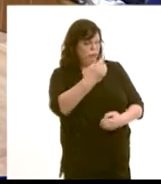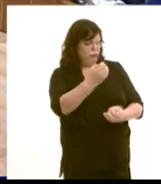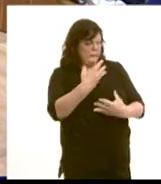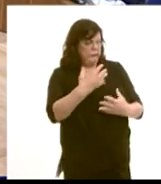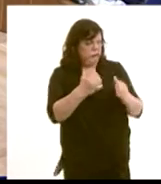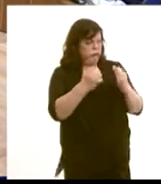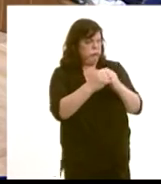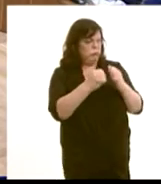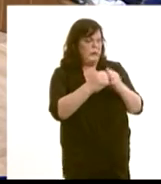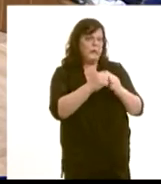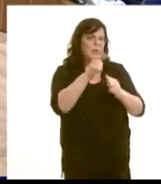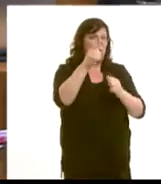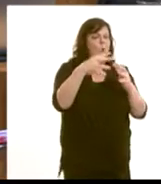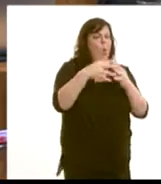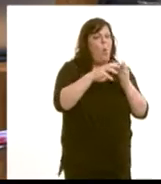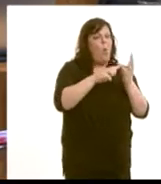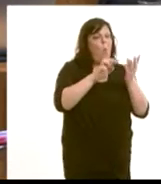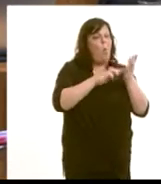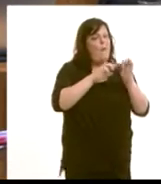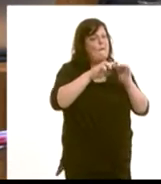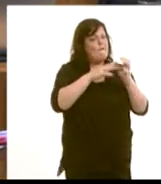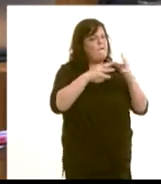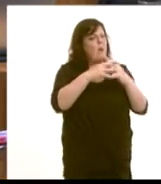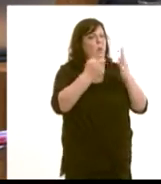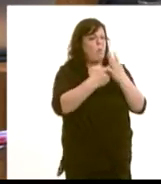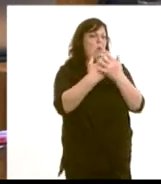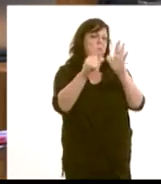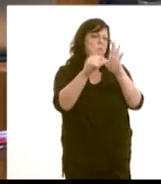Wrth gwrs, byddaiín rhaid cael cais oír feddygfa yn gyntaf, ond i wneud hynny, wrth